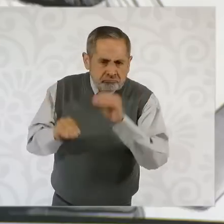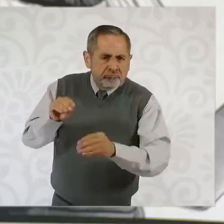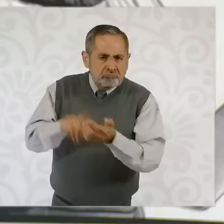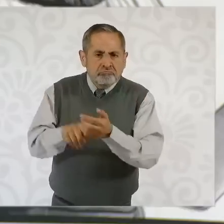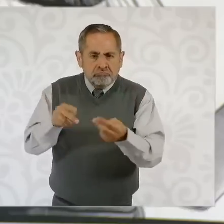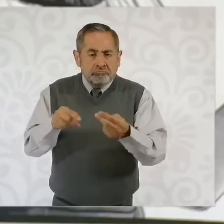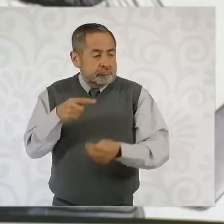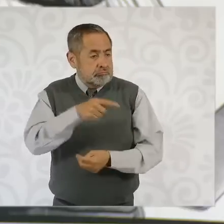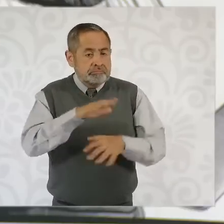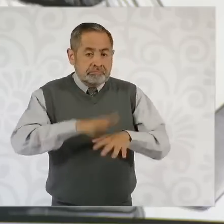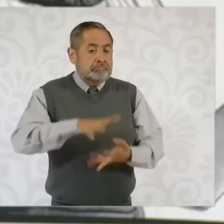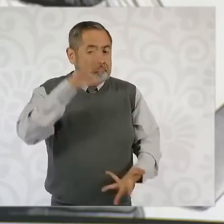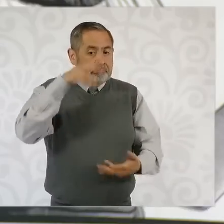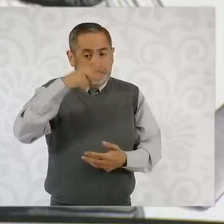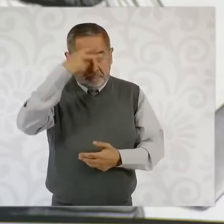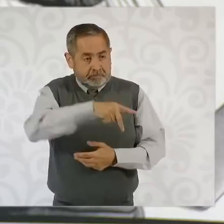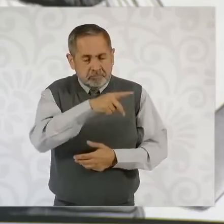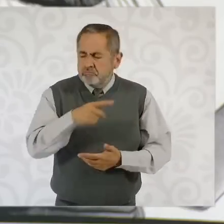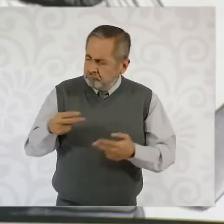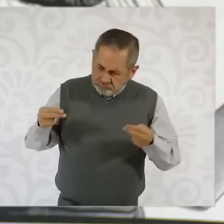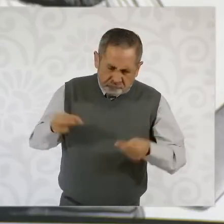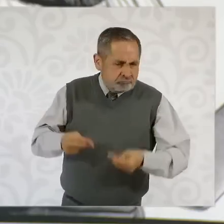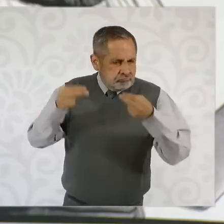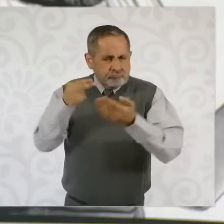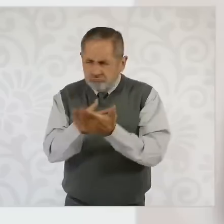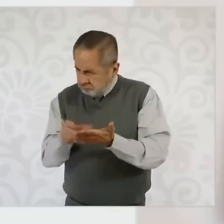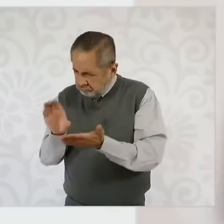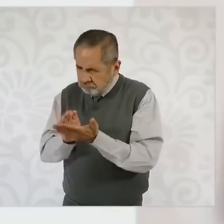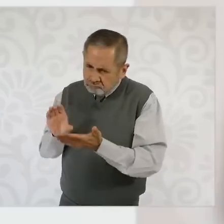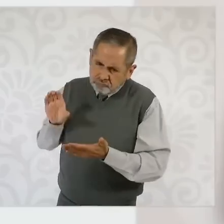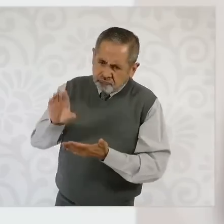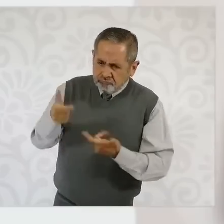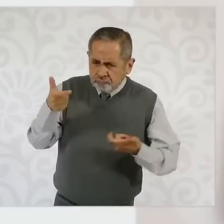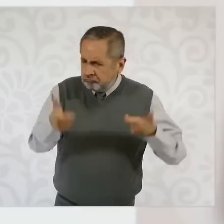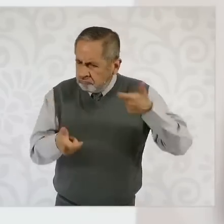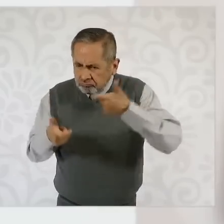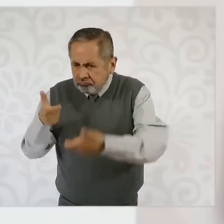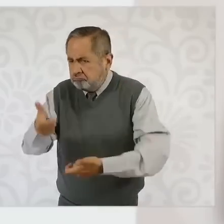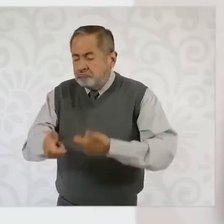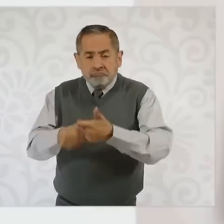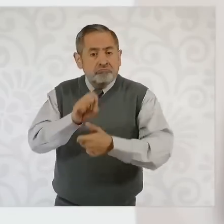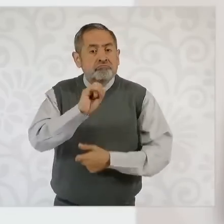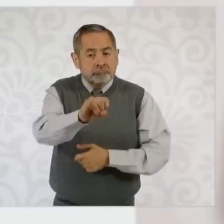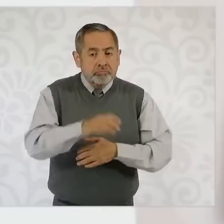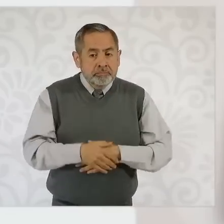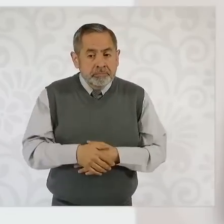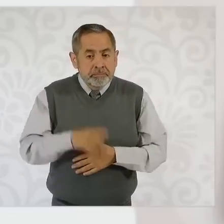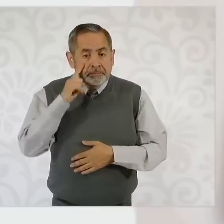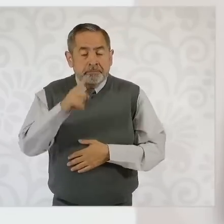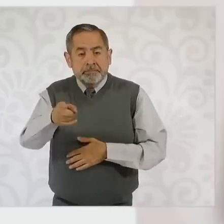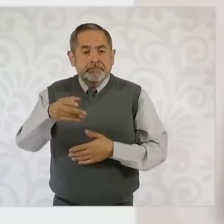mexicanos en el puerto eh mucha de la importación el puerto de Veracruz no tiene que ver con Estados